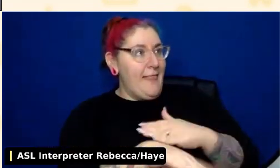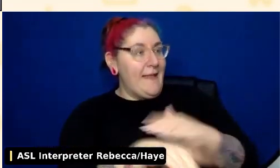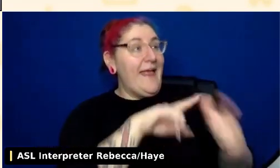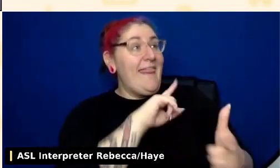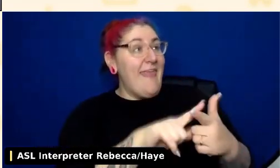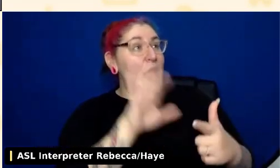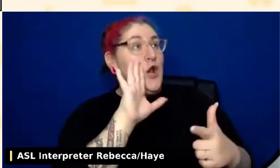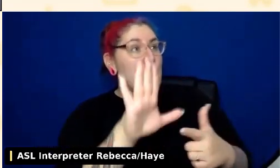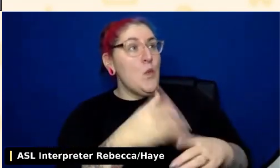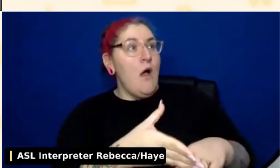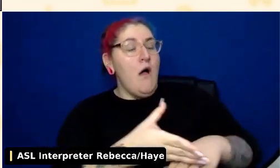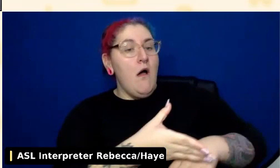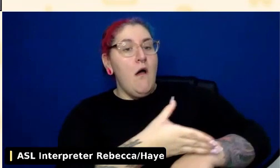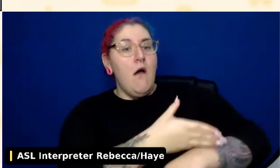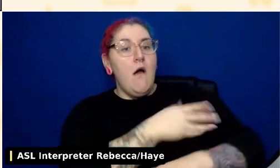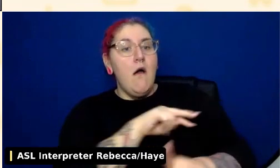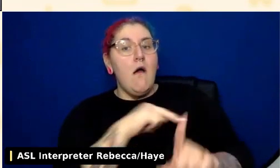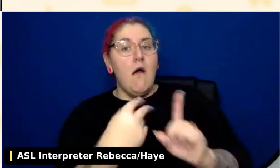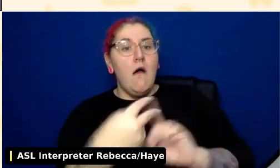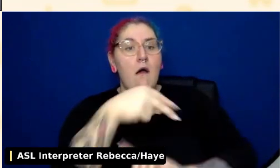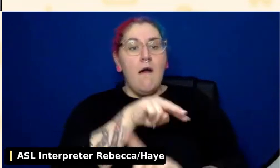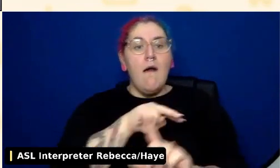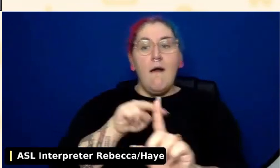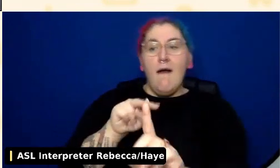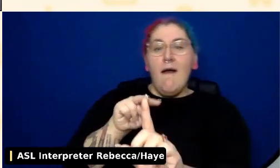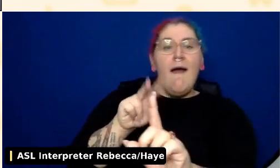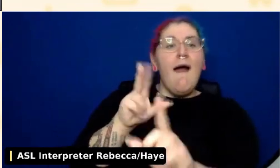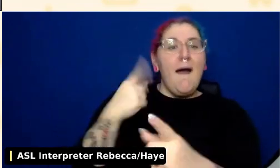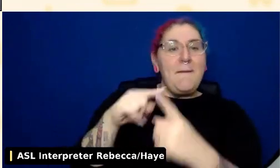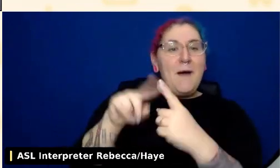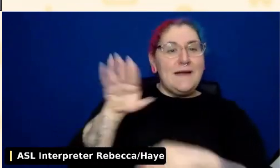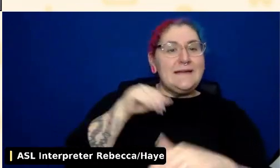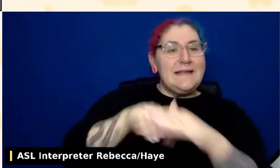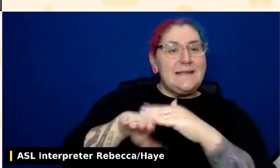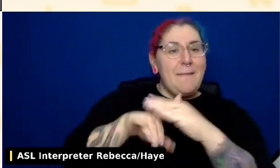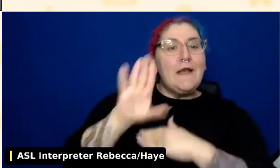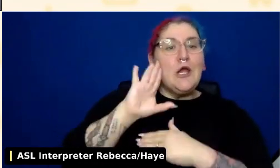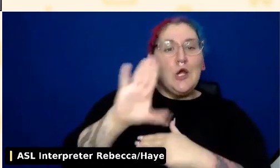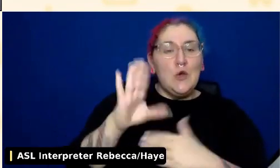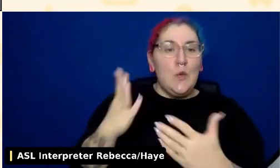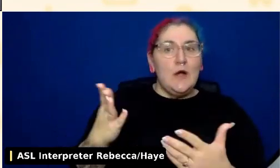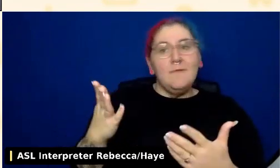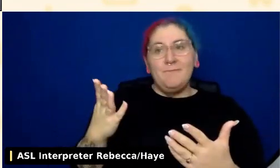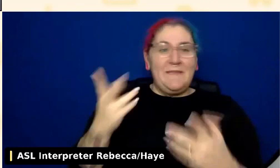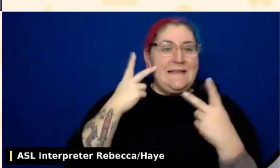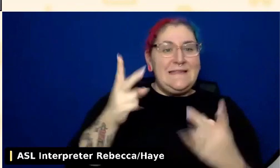a sitios web, y siempre estás mirando las cosas a través de esa lente. Y en realidad se trata sólo de hacer preguntas y sentir curiosidad,